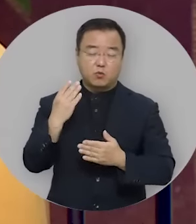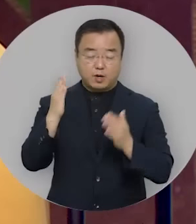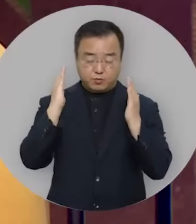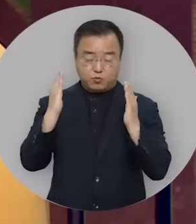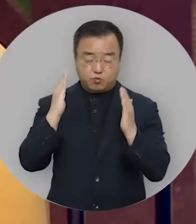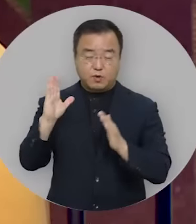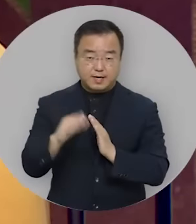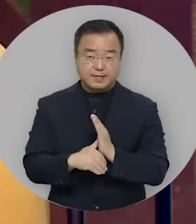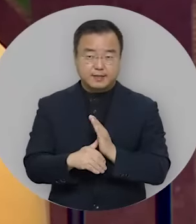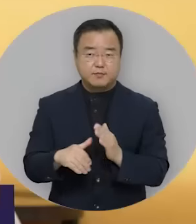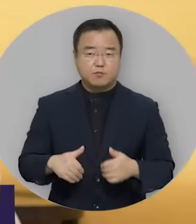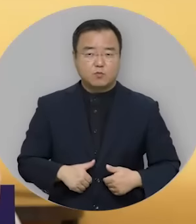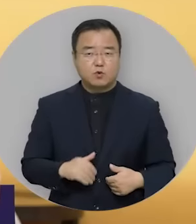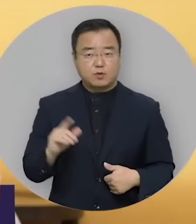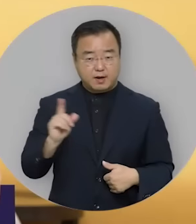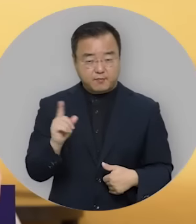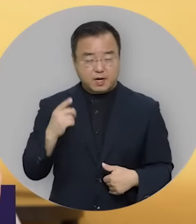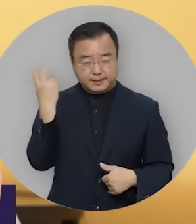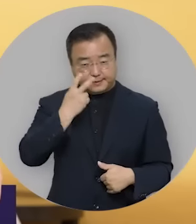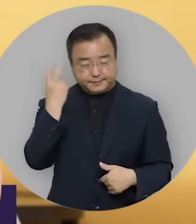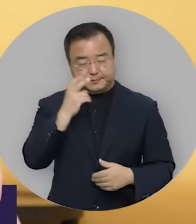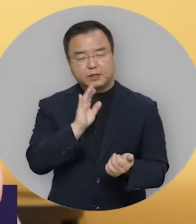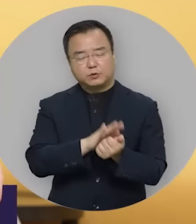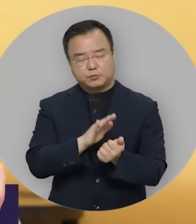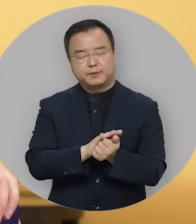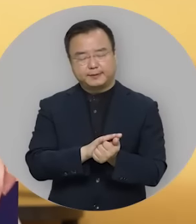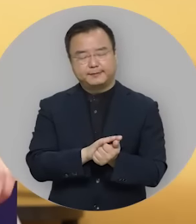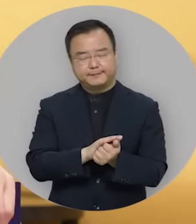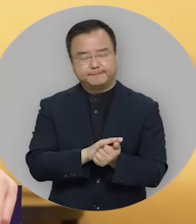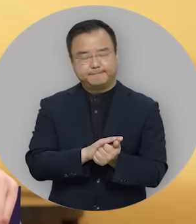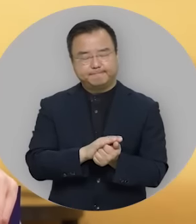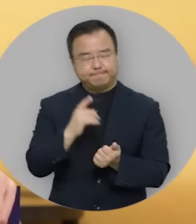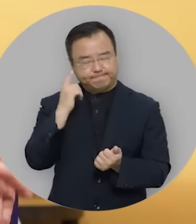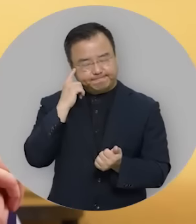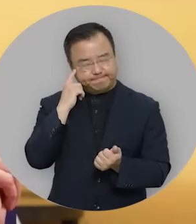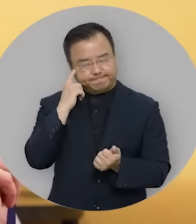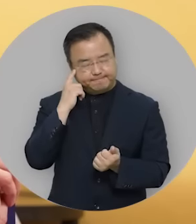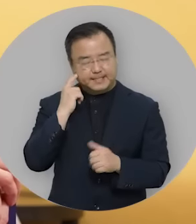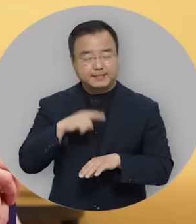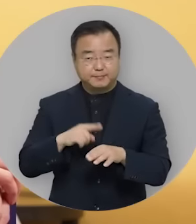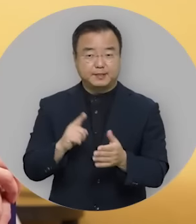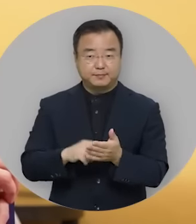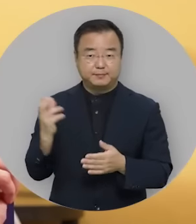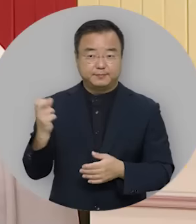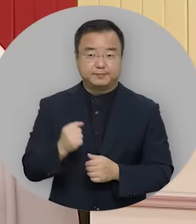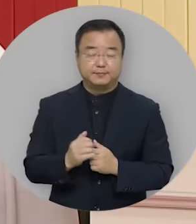무엇이 필요한지 살펴서 도와줘야겠다, 그런 간절한 마음이 들 때가 많습니다.